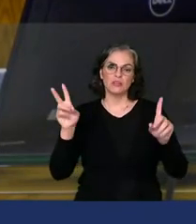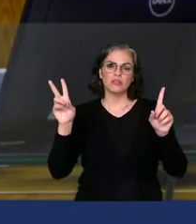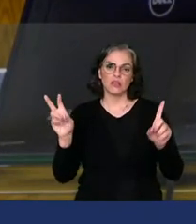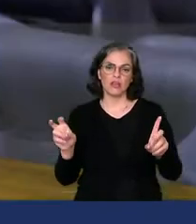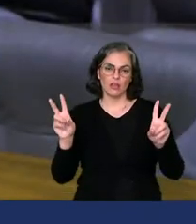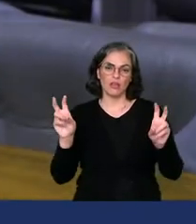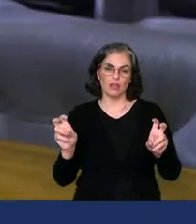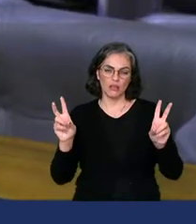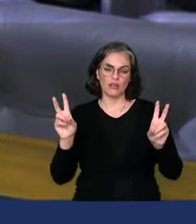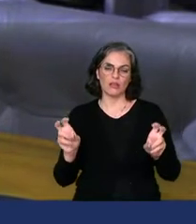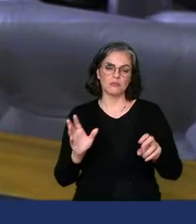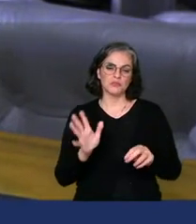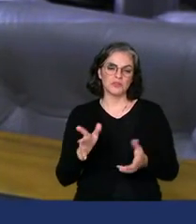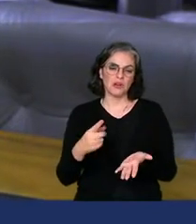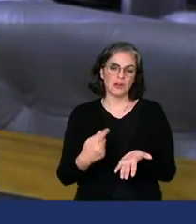RELEVÂNCIA DA MATÉRIA E AO ACORDO FIRMADO, ORIENTA NÃO